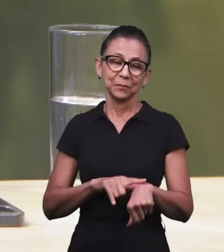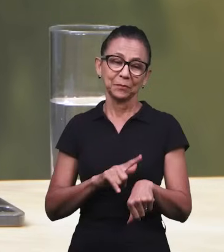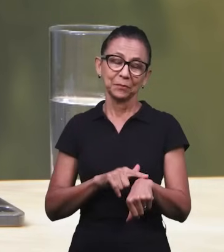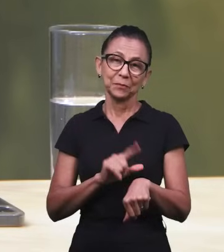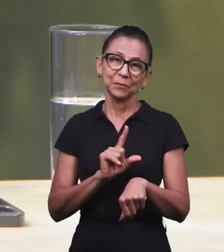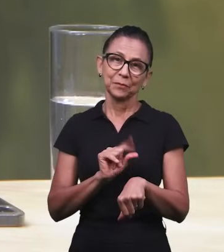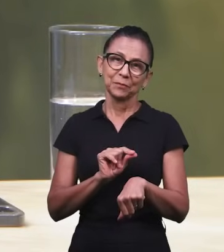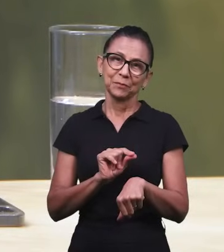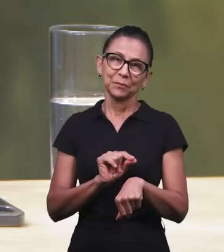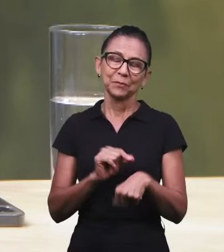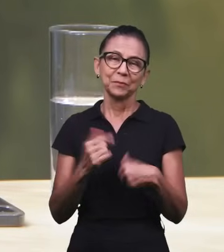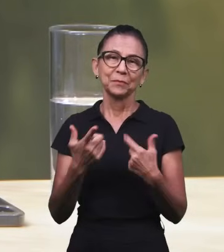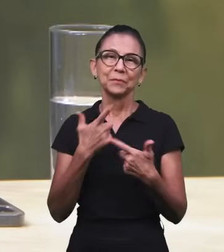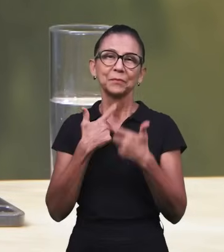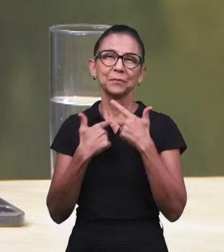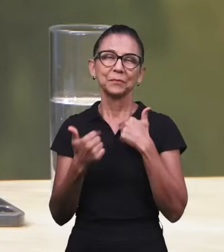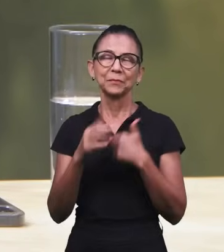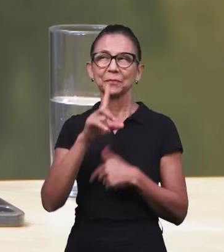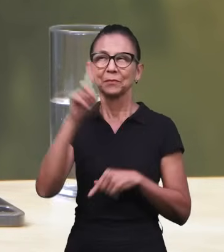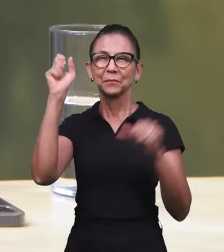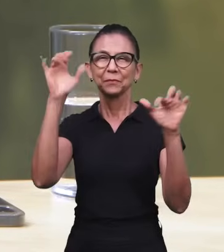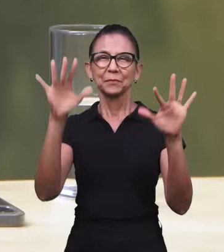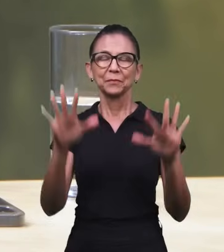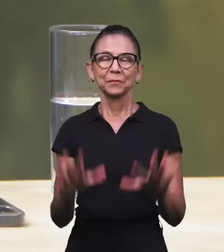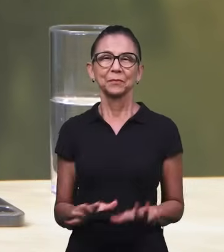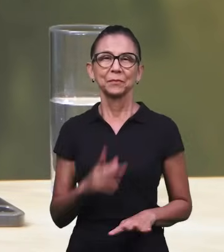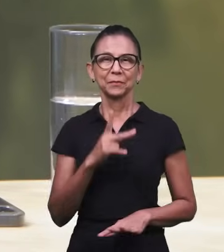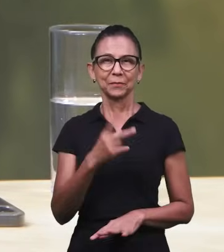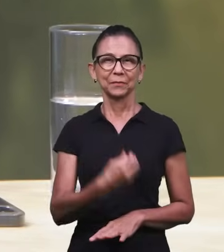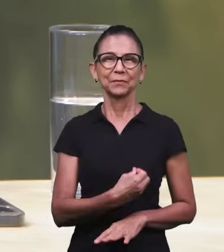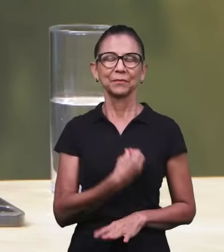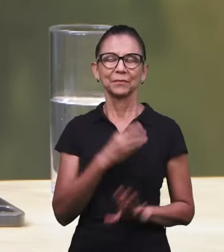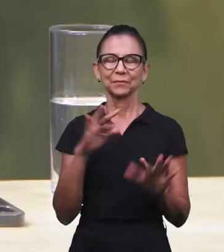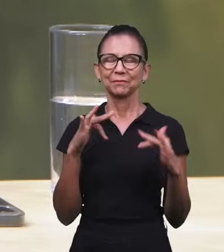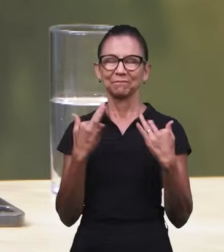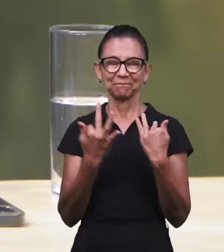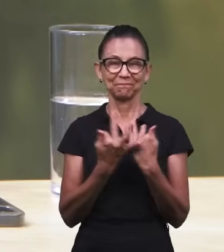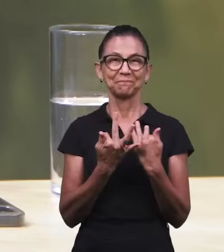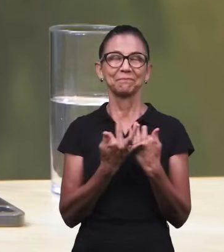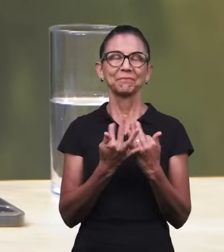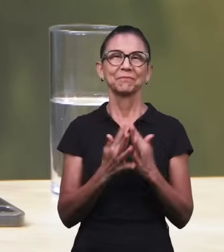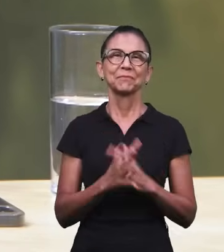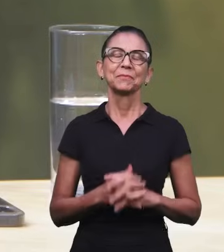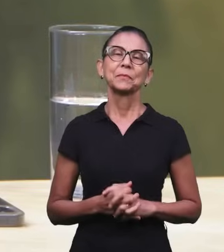esgotando mas nós desejamos então que Deus abençoe grandemente a sua vida o seu lar a sua família e